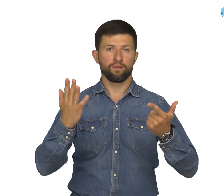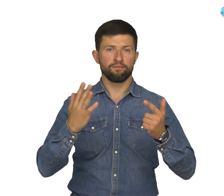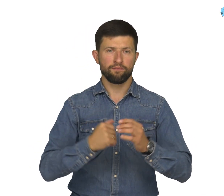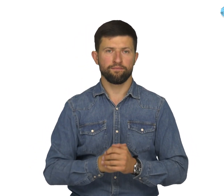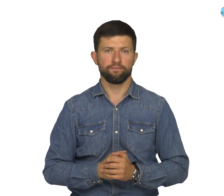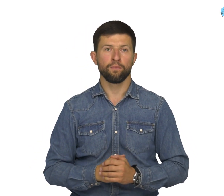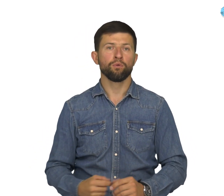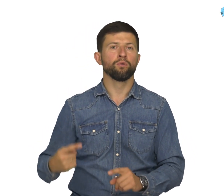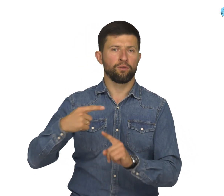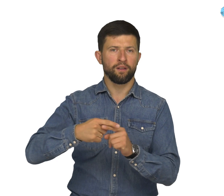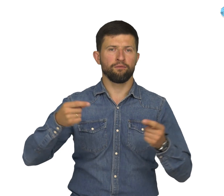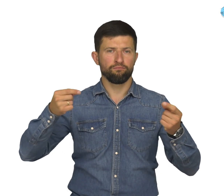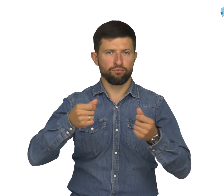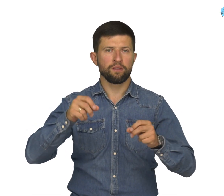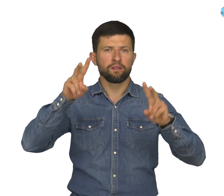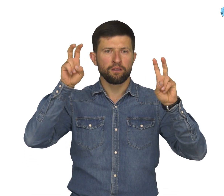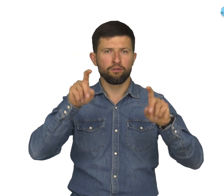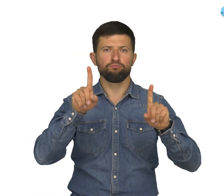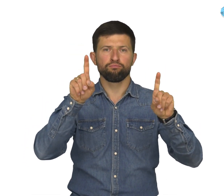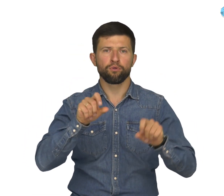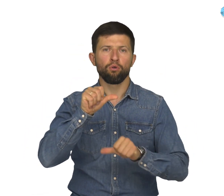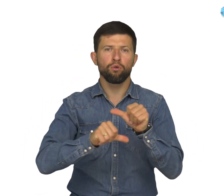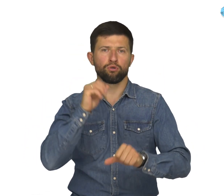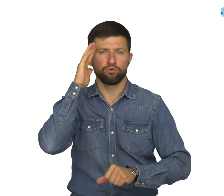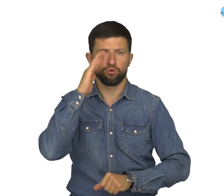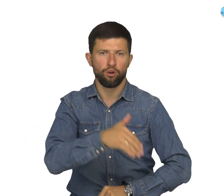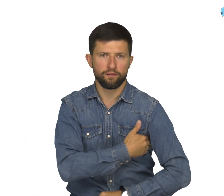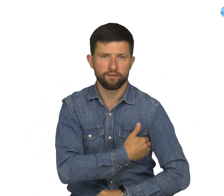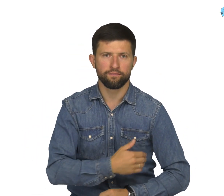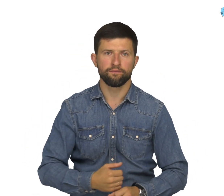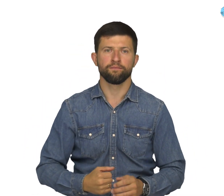Siódme – dodatek z tytułu rozpoczęcia roku szkolnego.